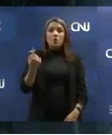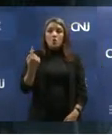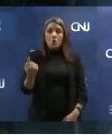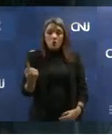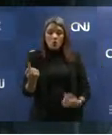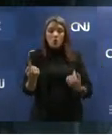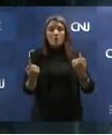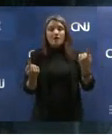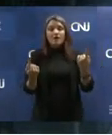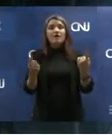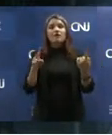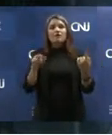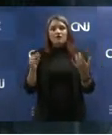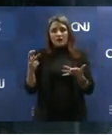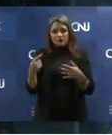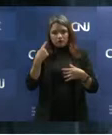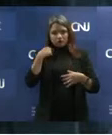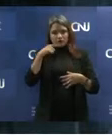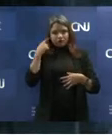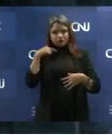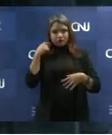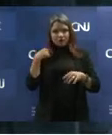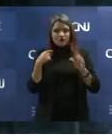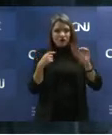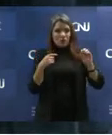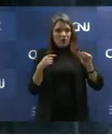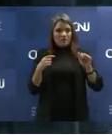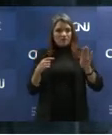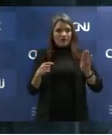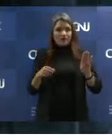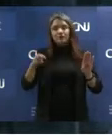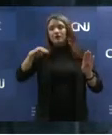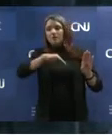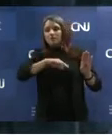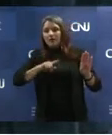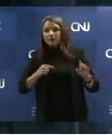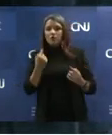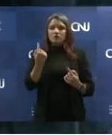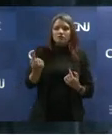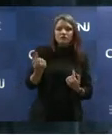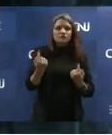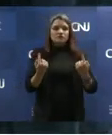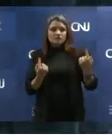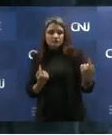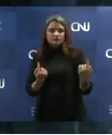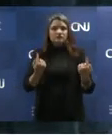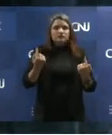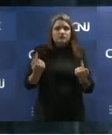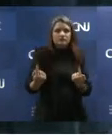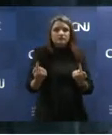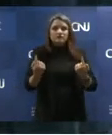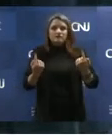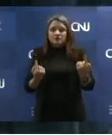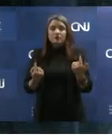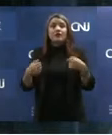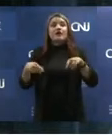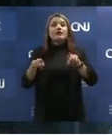por advogados e por membro do Ministério Público. De tal forma que, também sucessiva e alternadamente,